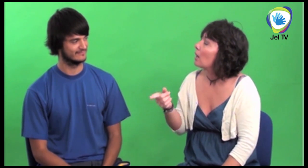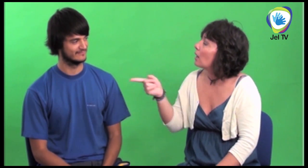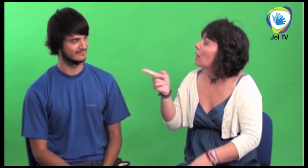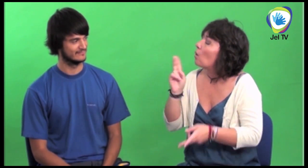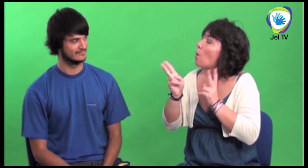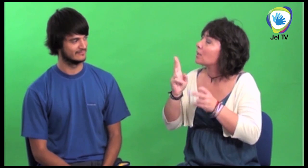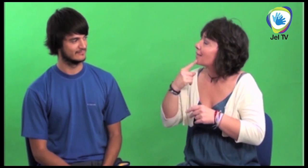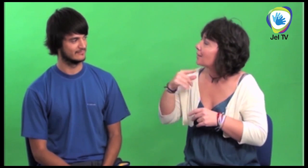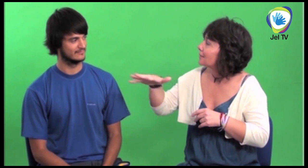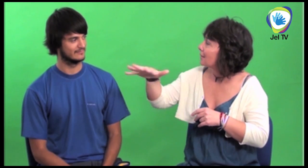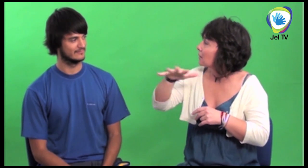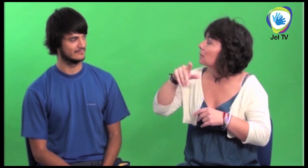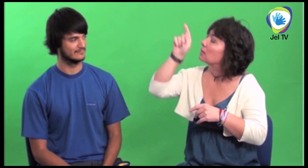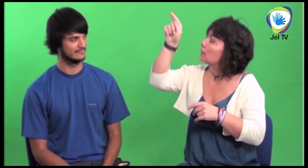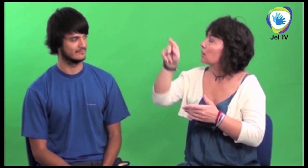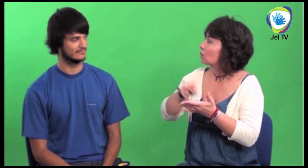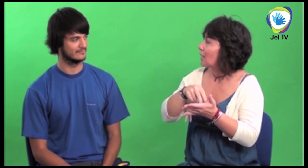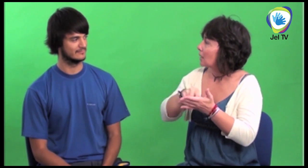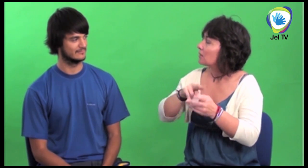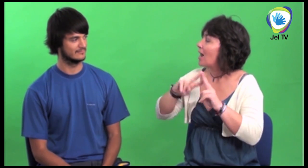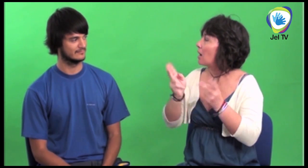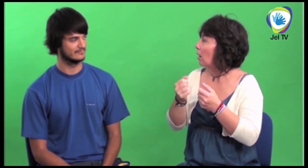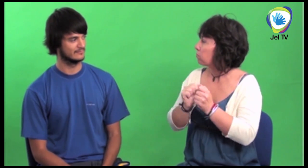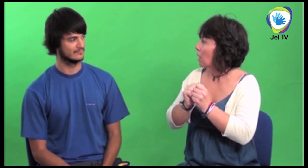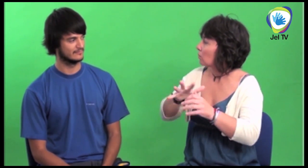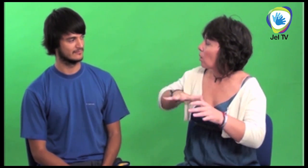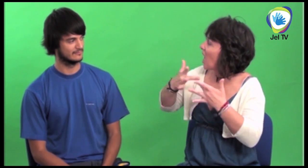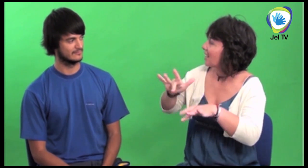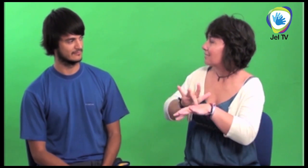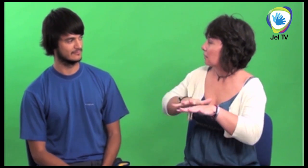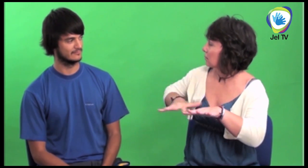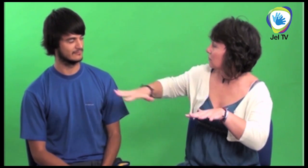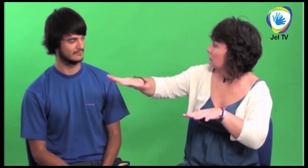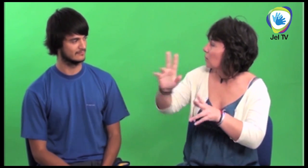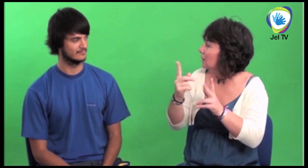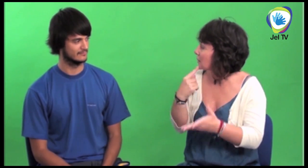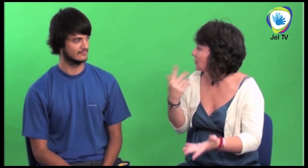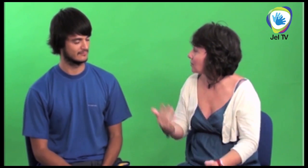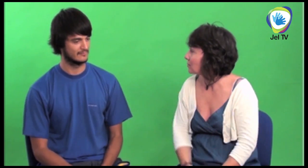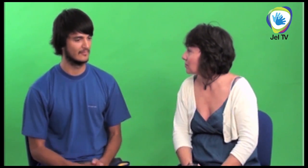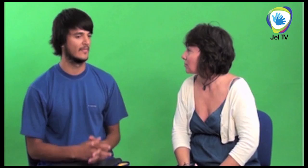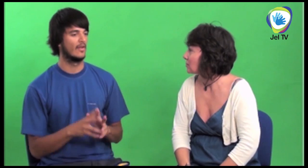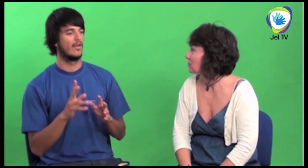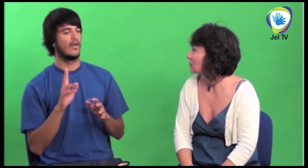Hogy tetszett Neked a világbajnokság helyszíne?